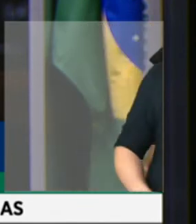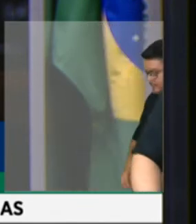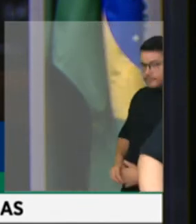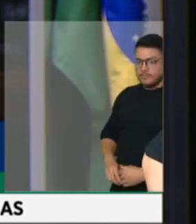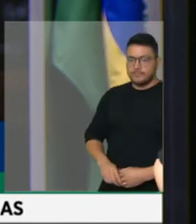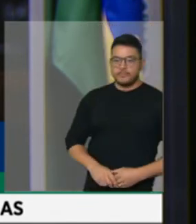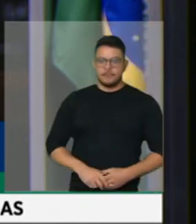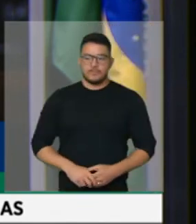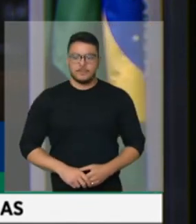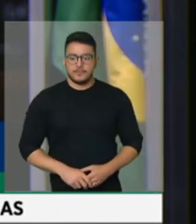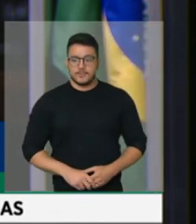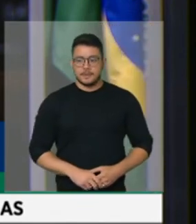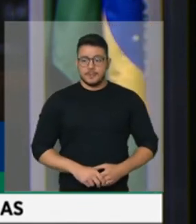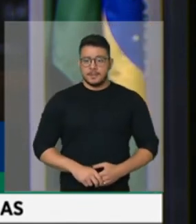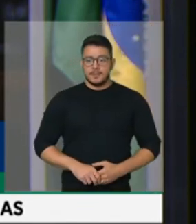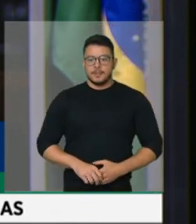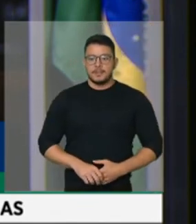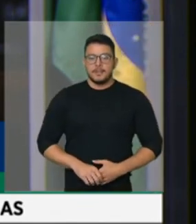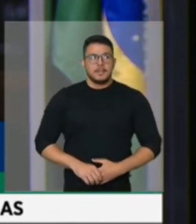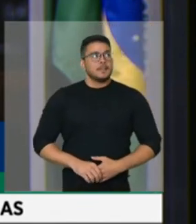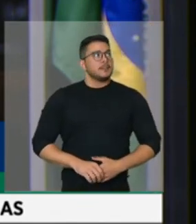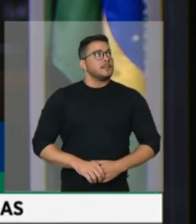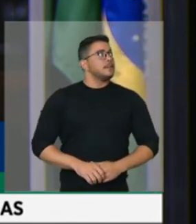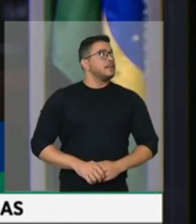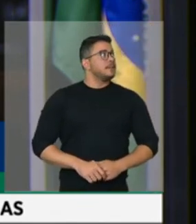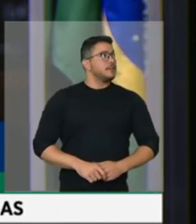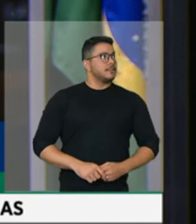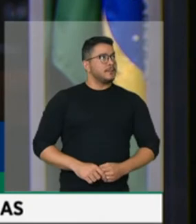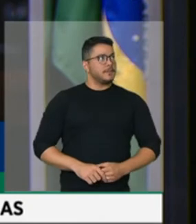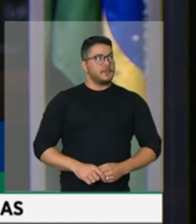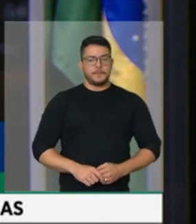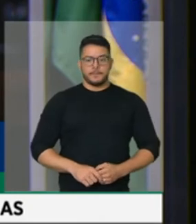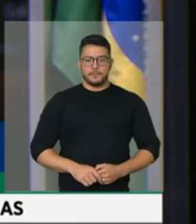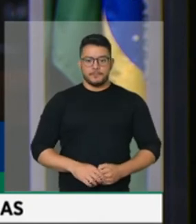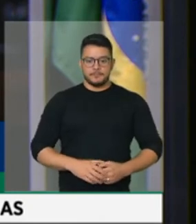UNÂNIME COM NÃO VIOLAM QUALQUER PRINCÍPIO GERAL DO DIREITO ALÉM DE POSSUÍREM ATRIBUTOS PRÓPRIOS A NORMA